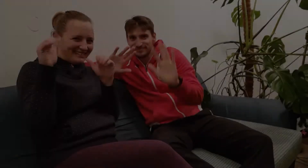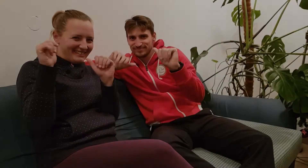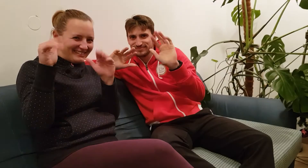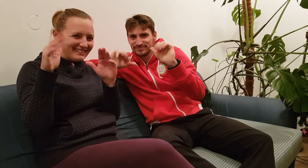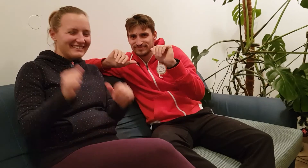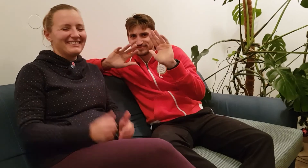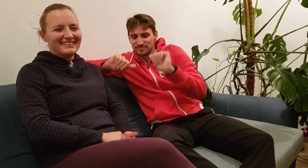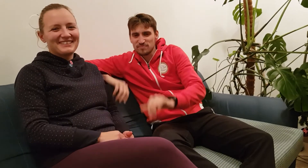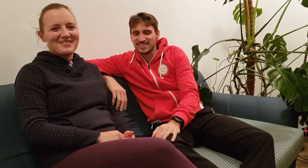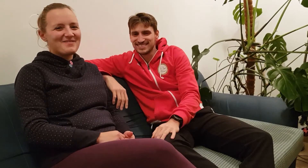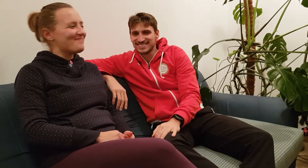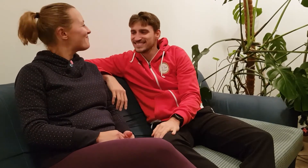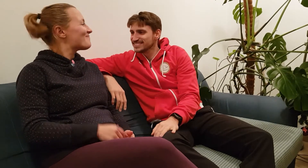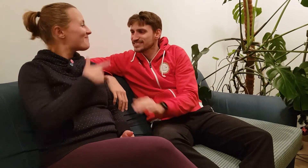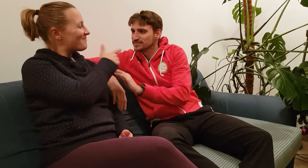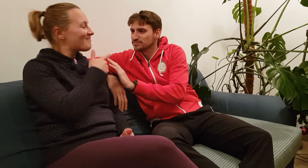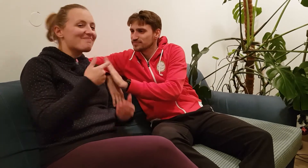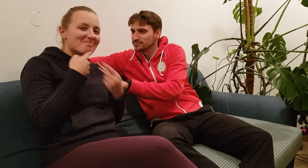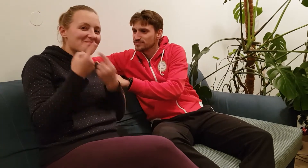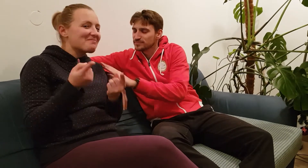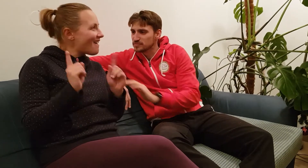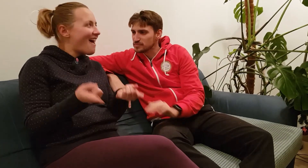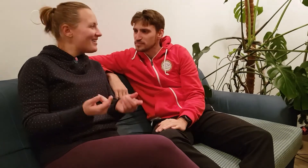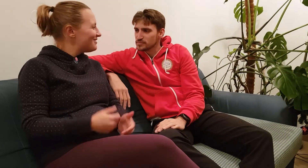Živijo. Maja: Midva bova kaj povedala?